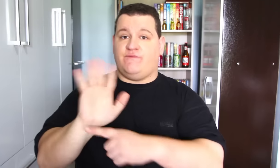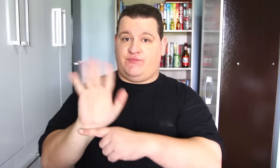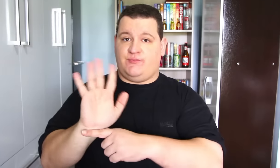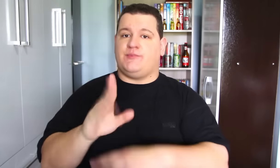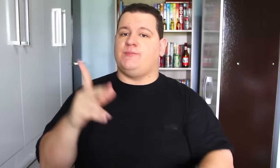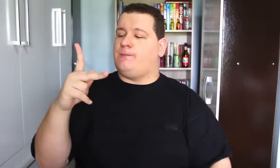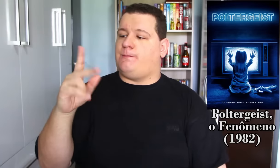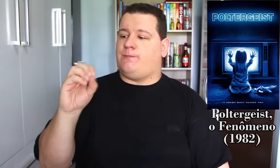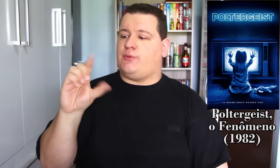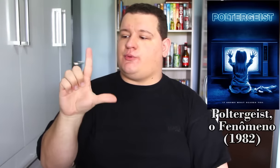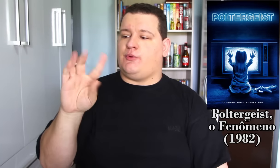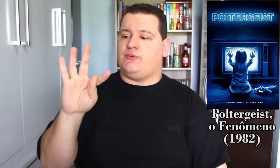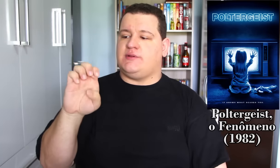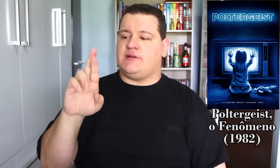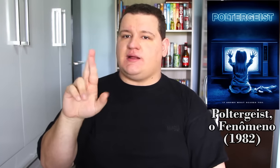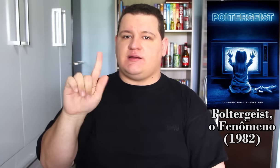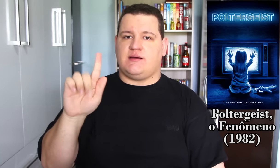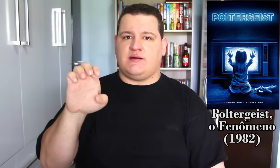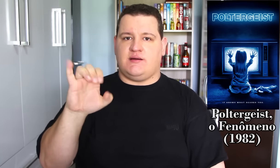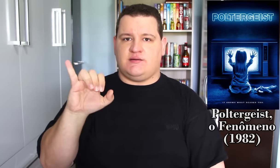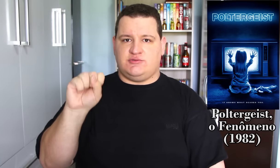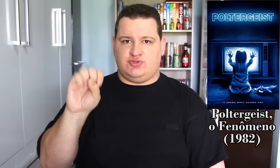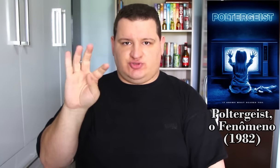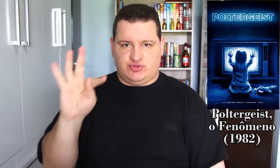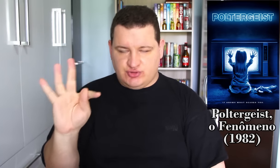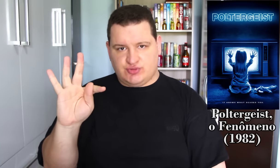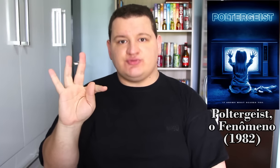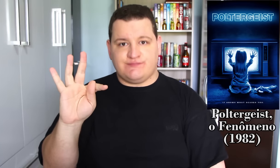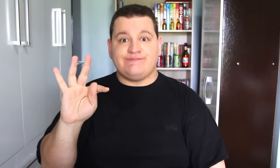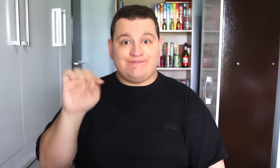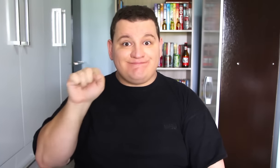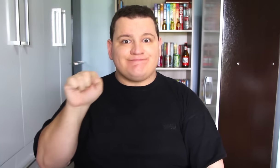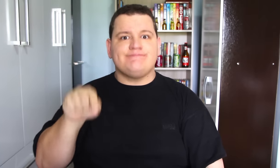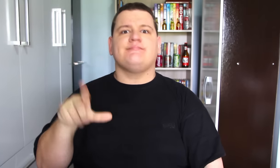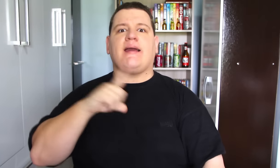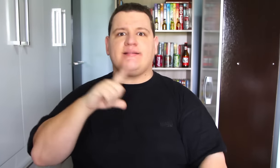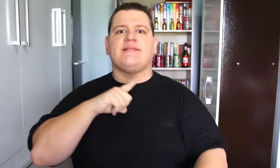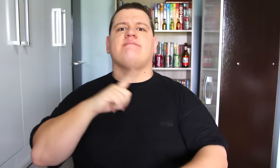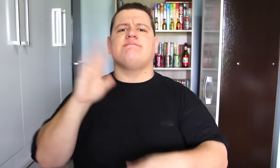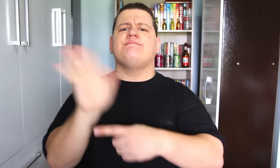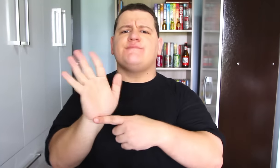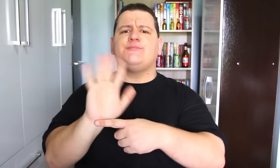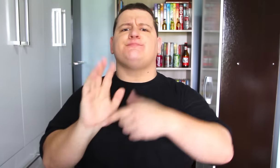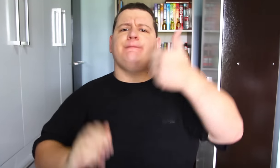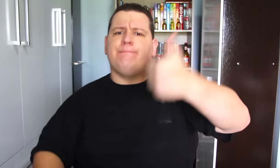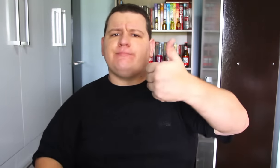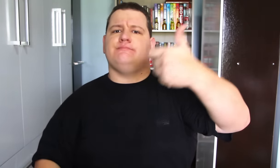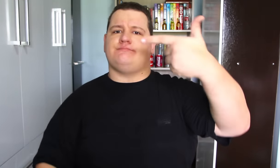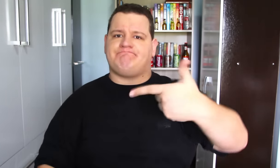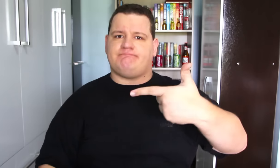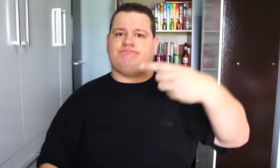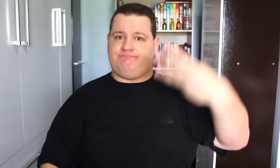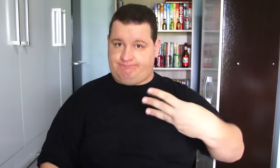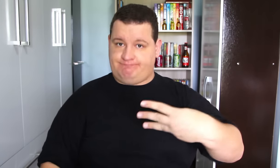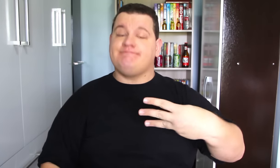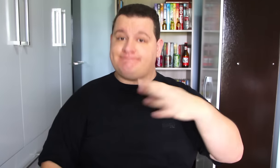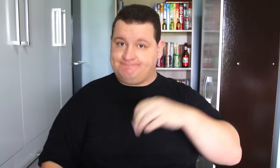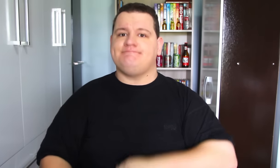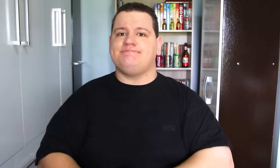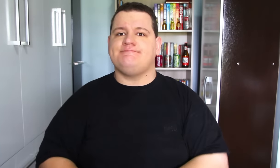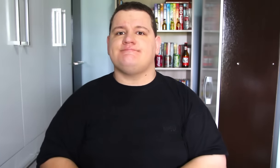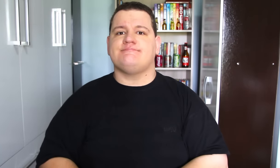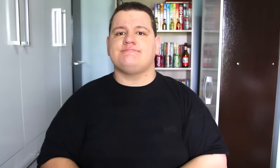O filme Poltergeist teve duas sequências.